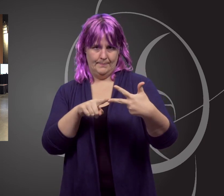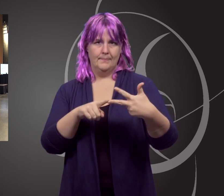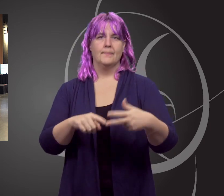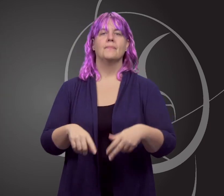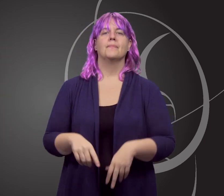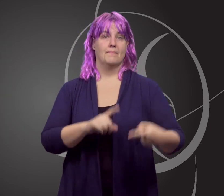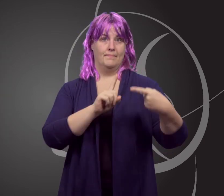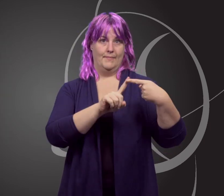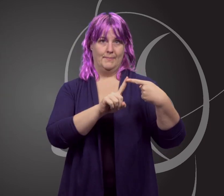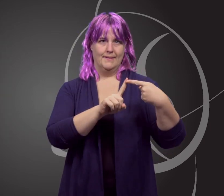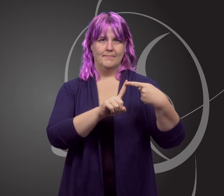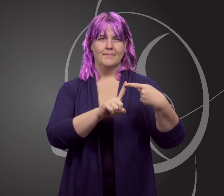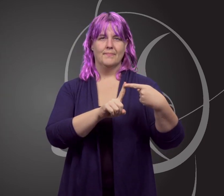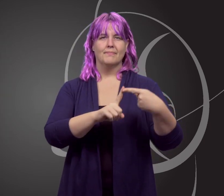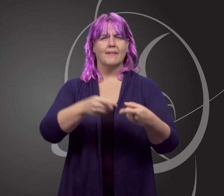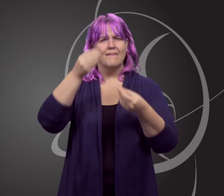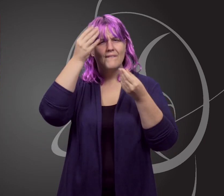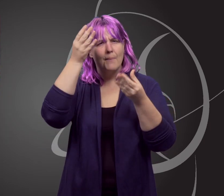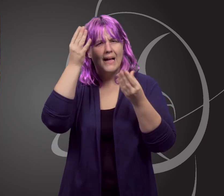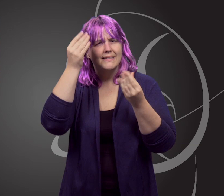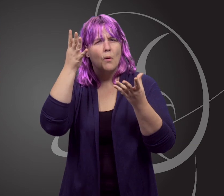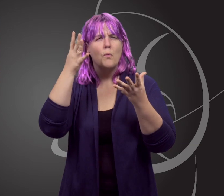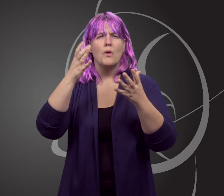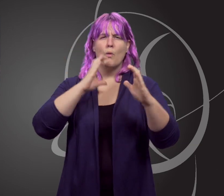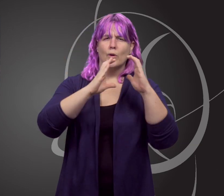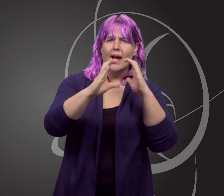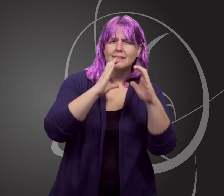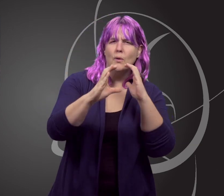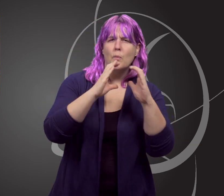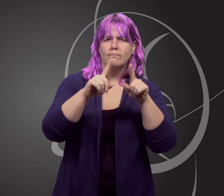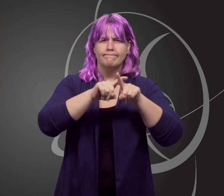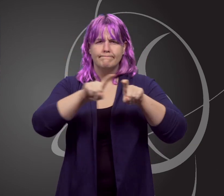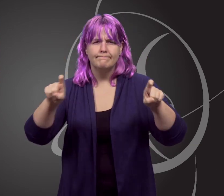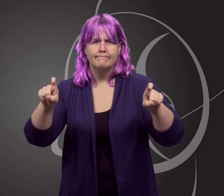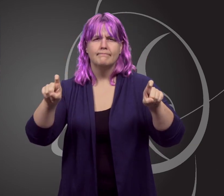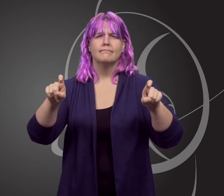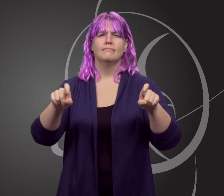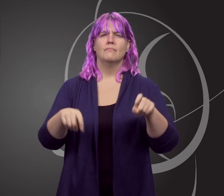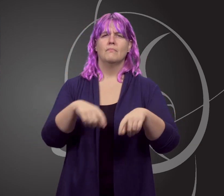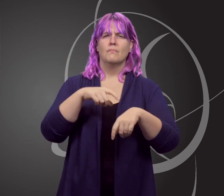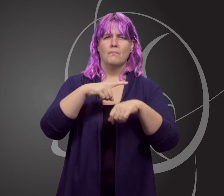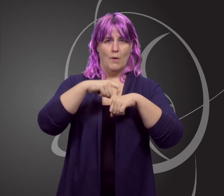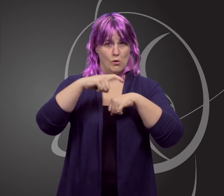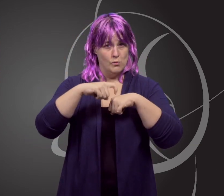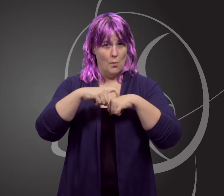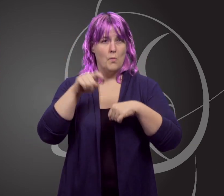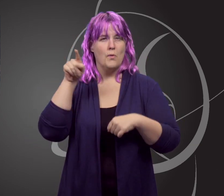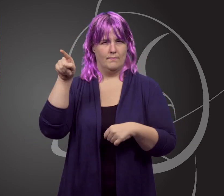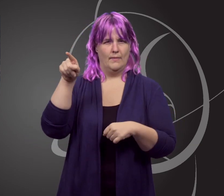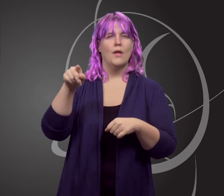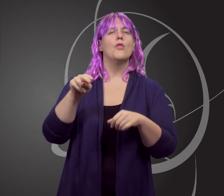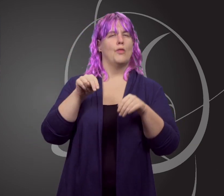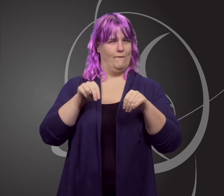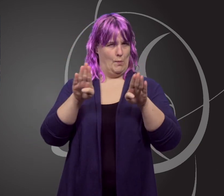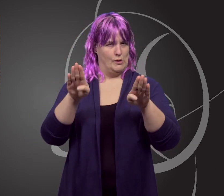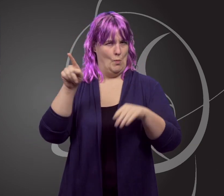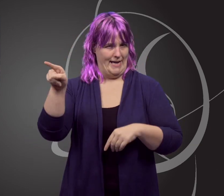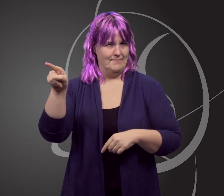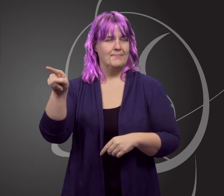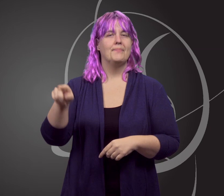L’information et les communications, à Moncton, au Nouveau-Brunswick